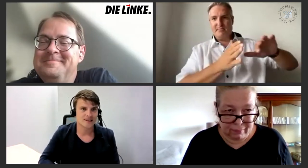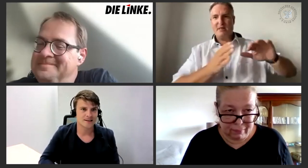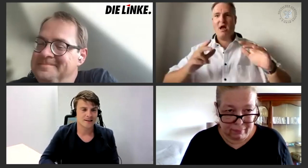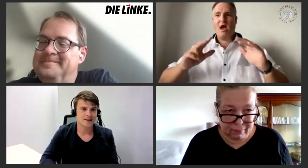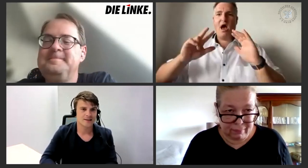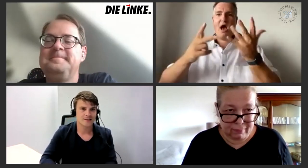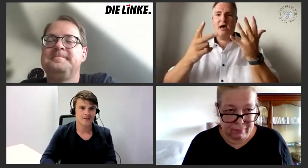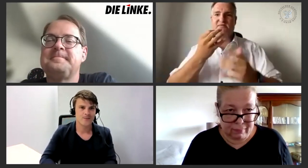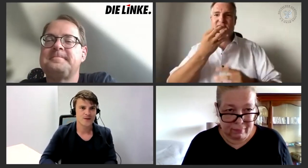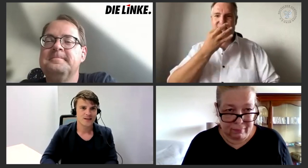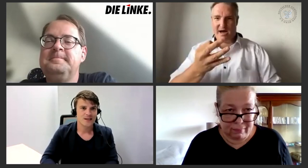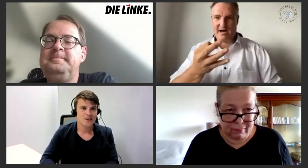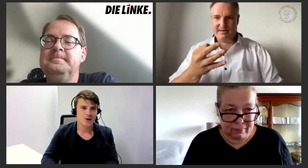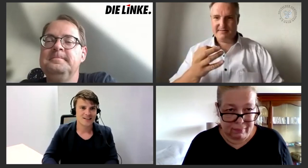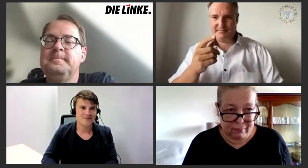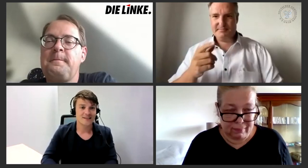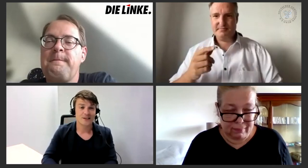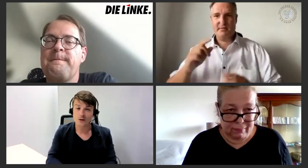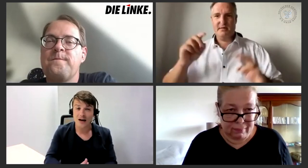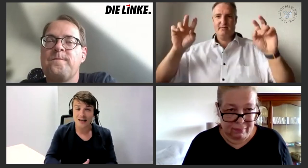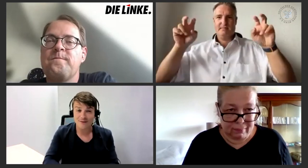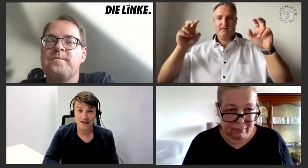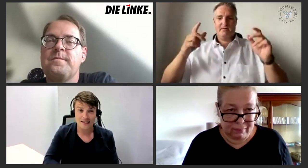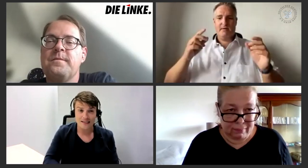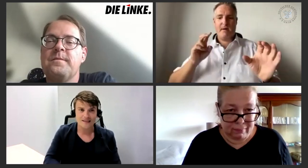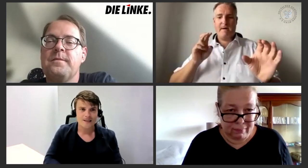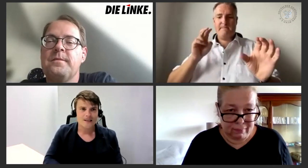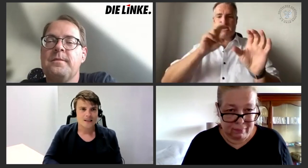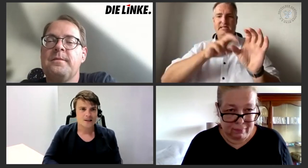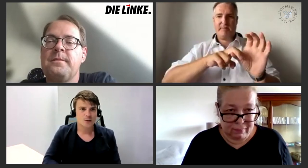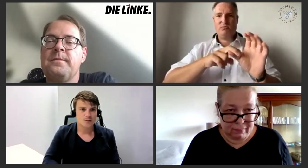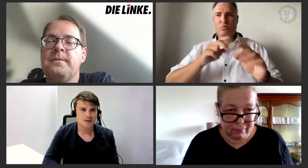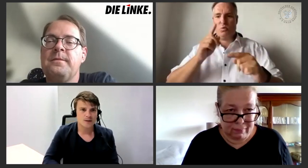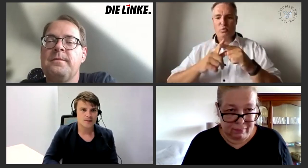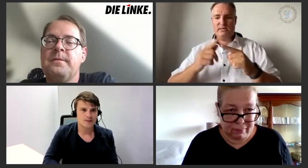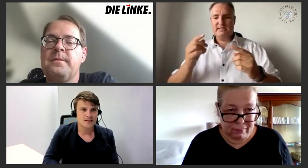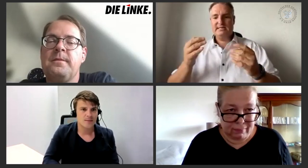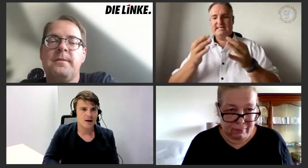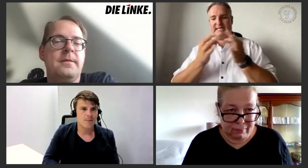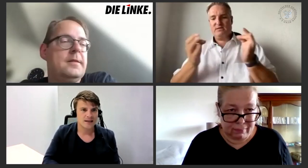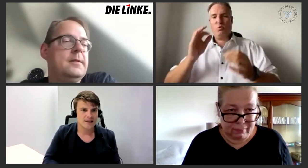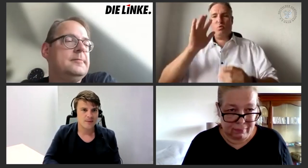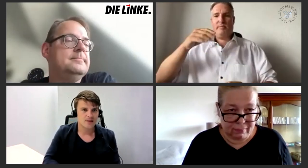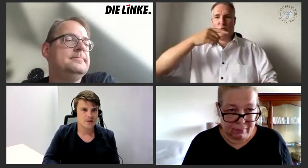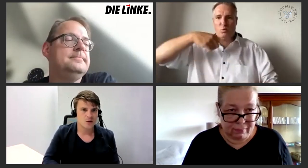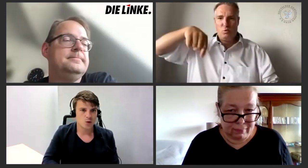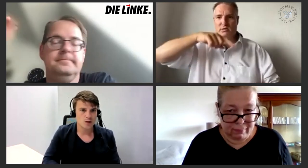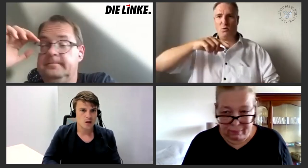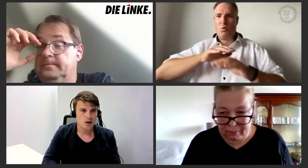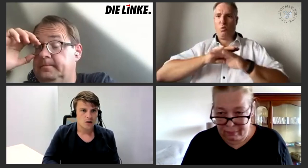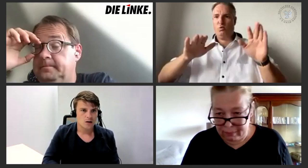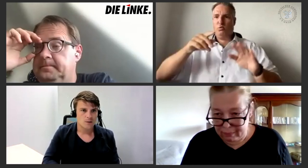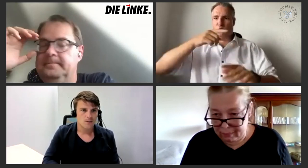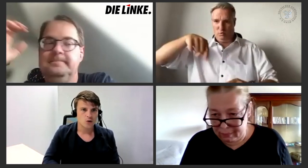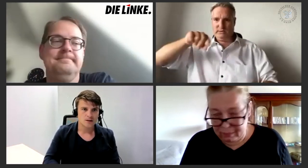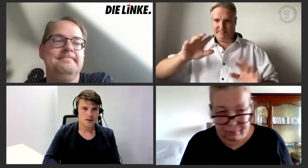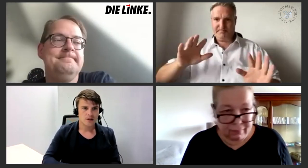Das freut mich natürlich sehr, dass Sie da so aktiv sind. Zur achten Frage: jetzt zum Thema Partizipation und